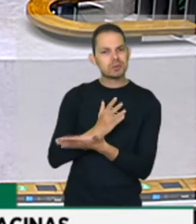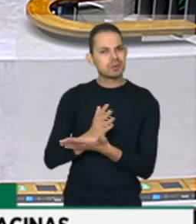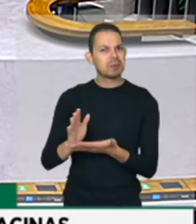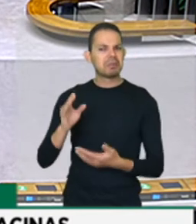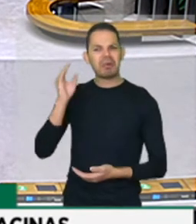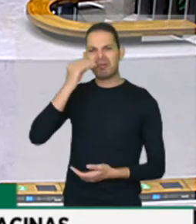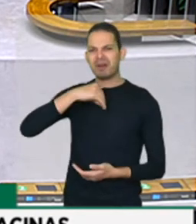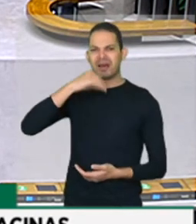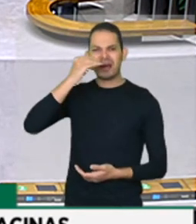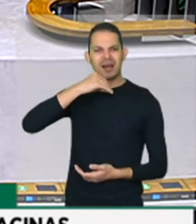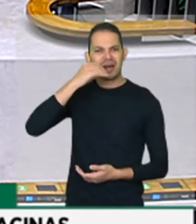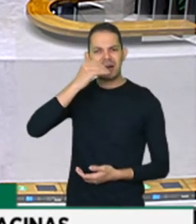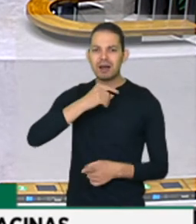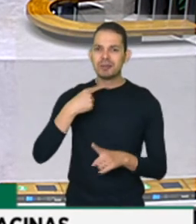ACABAM NÃO SE SUSTENTANDO POR ALGUMAS INTERPRETAÇÕES ÀS